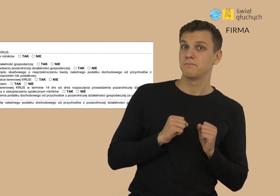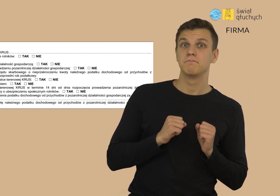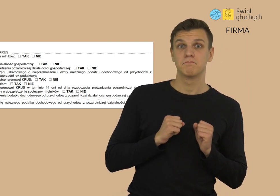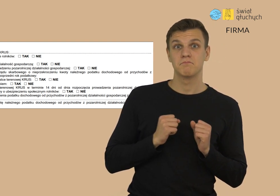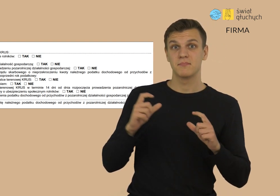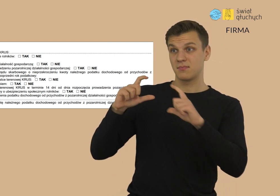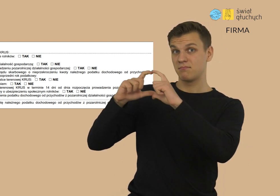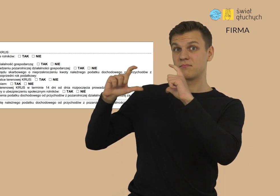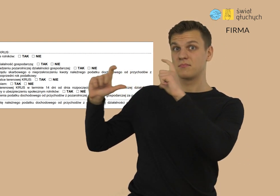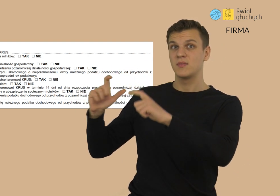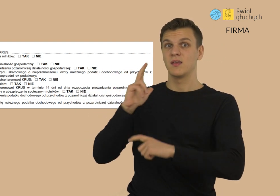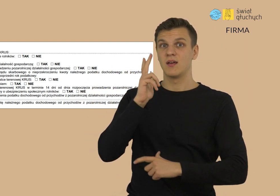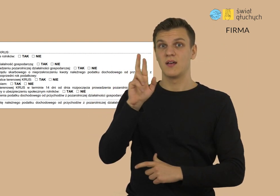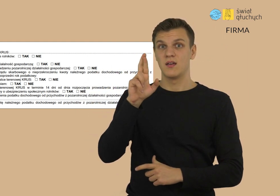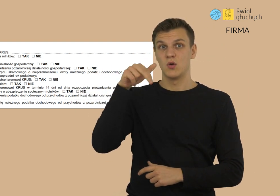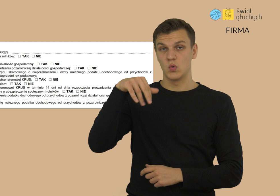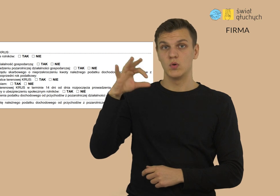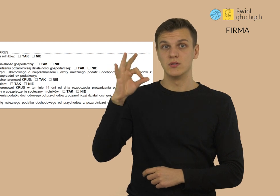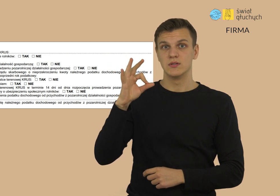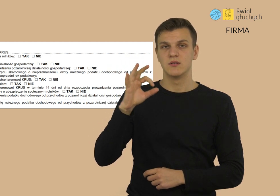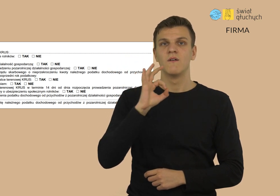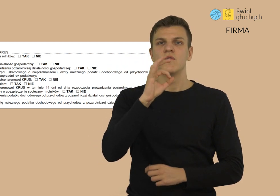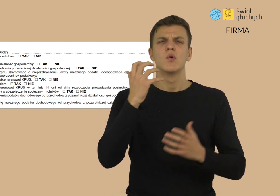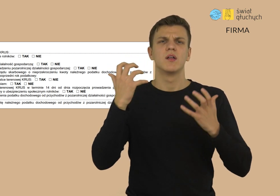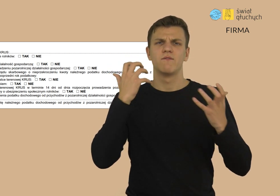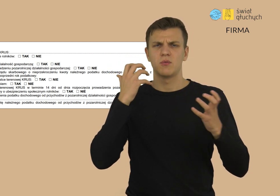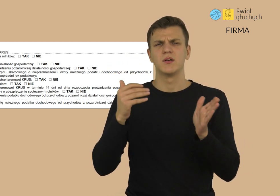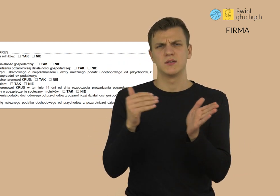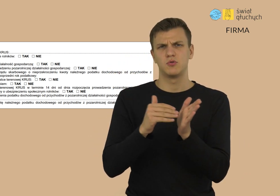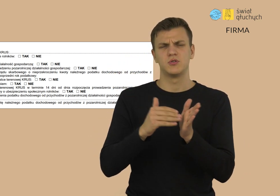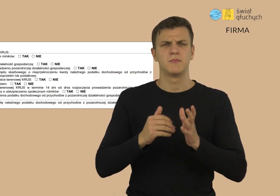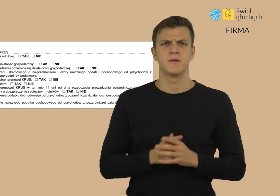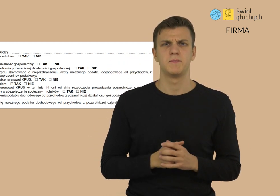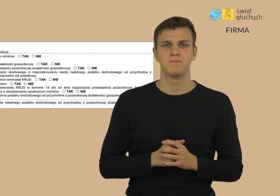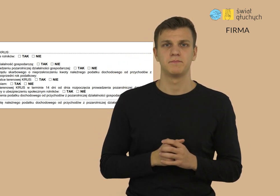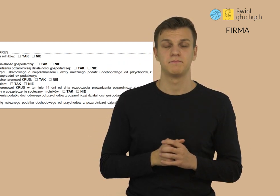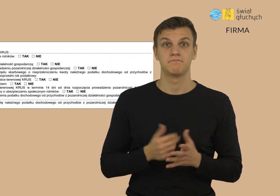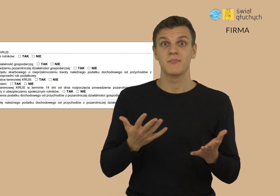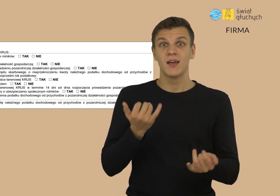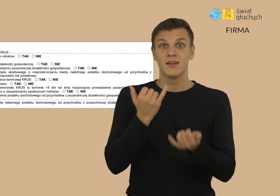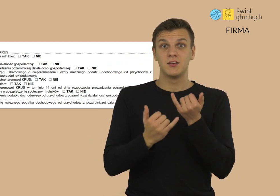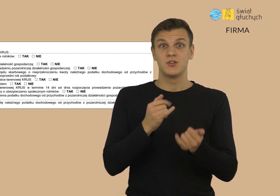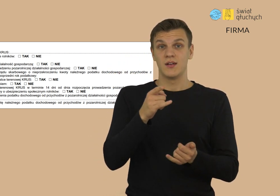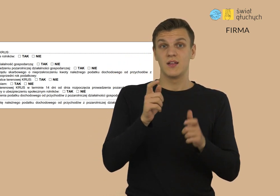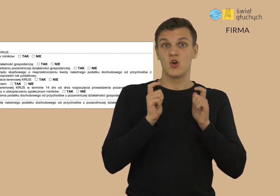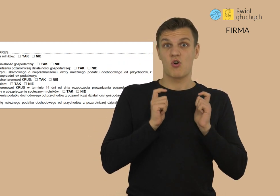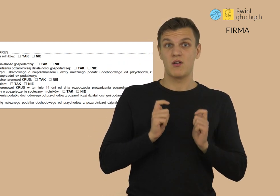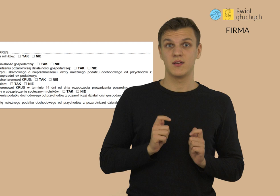13. Dane dla potrzeb KRUS. Rubryka dotyczy jedynie rolników,